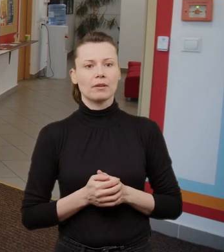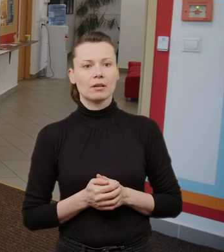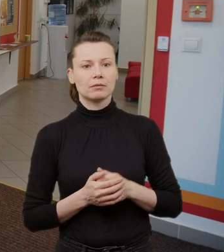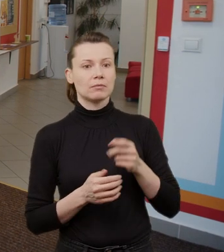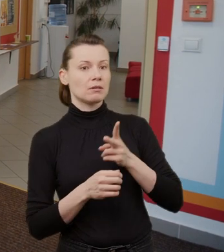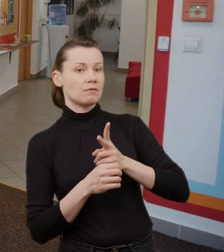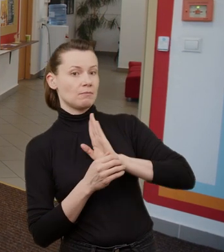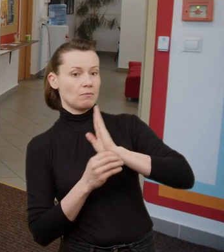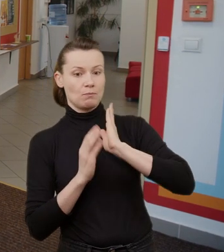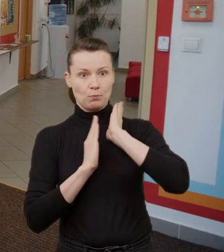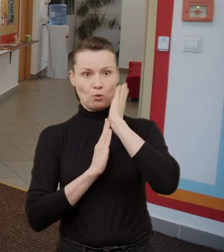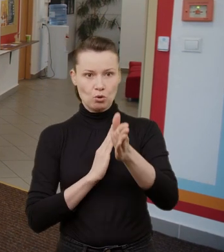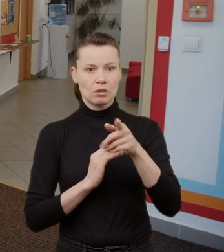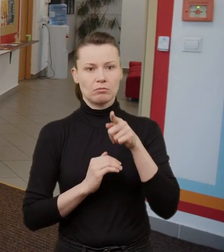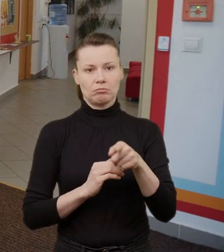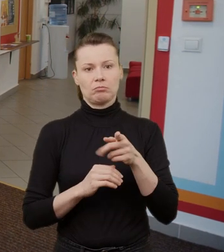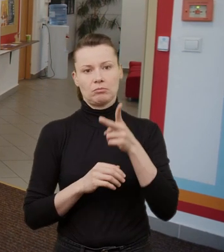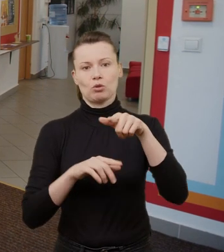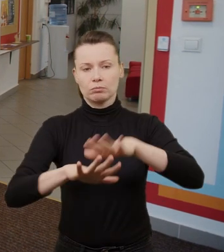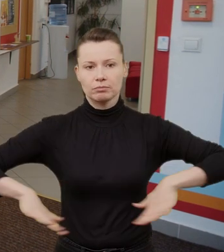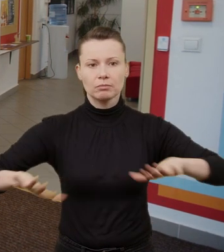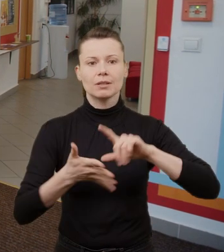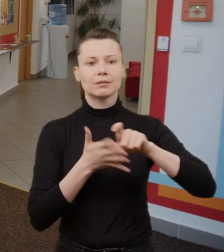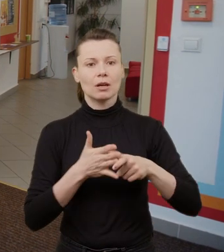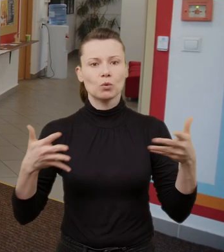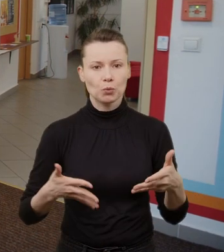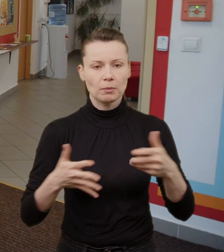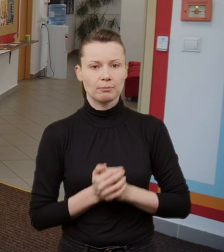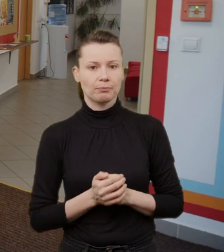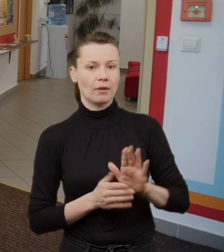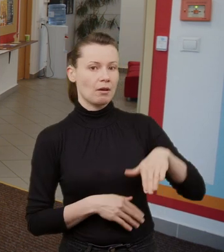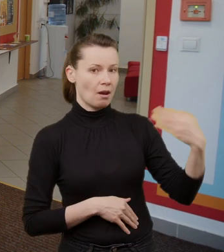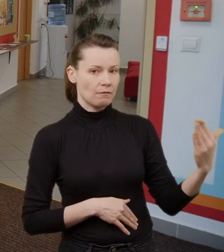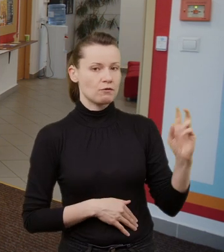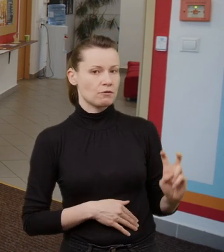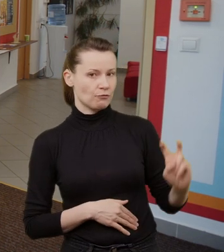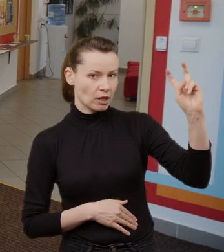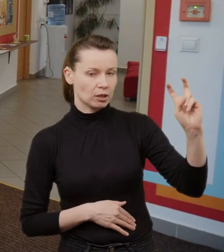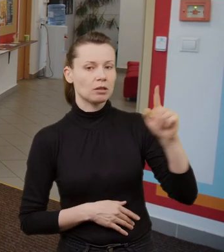Z niego, drzwiami na wprost, przejdziesz do sali klubowej. Po twojej lewej stronie jest winda,